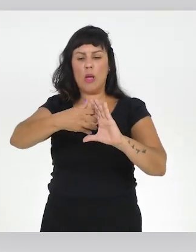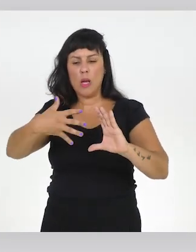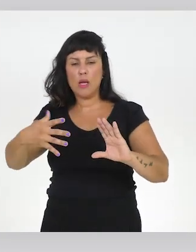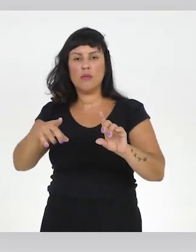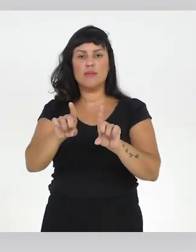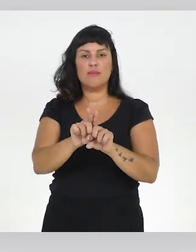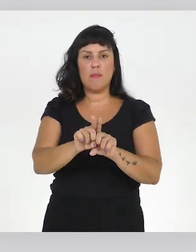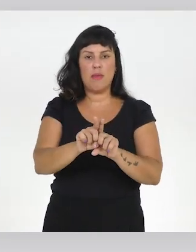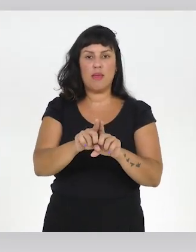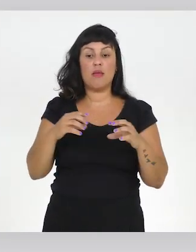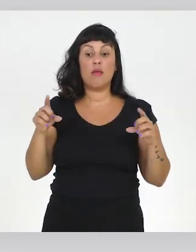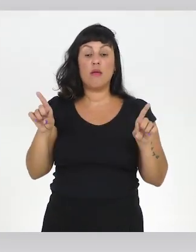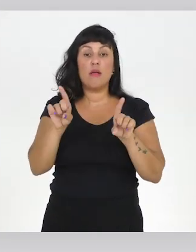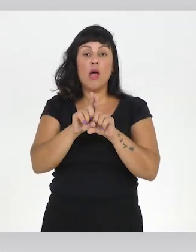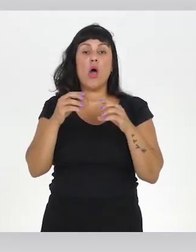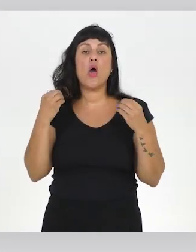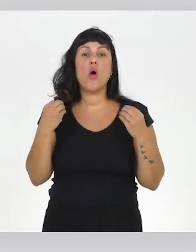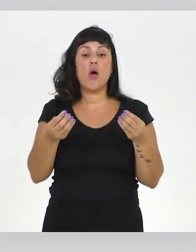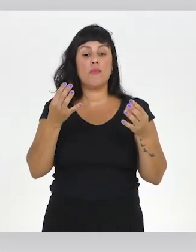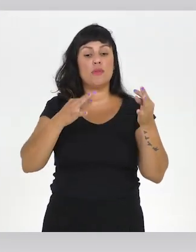para que a gente possa fazer a escolha mais adequada.